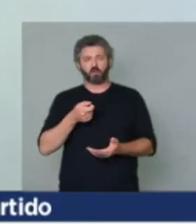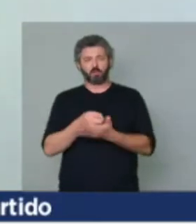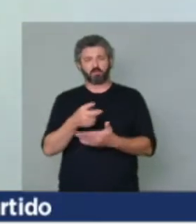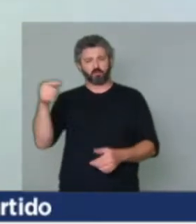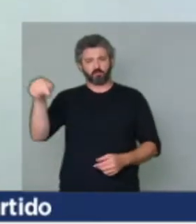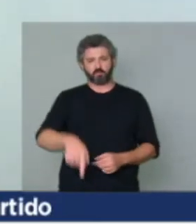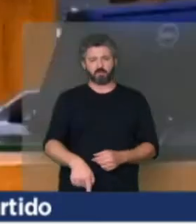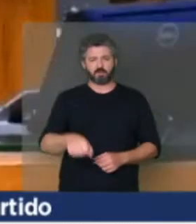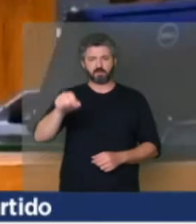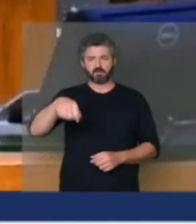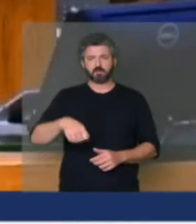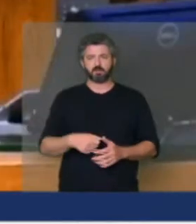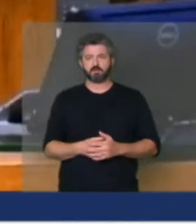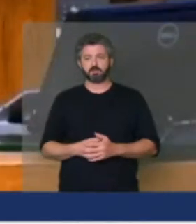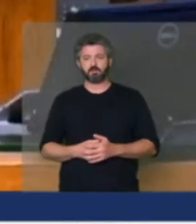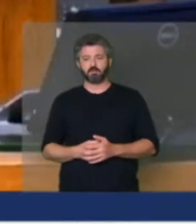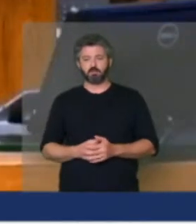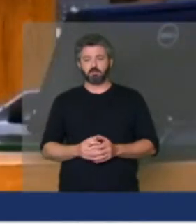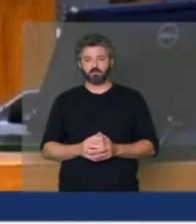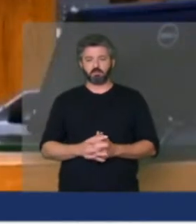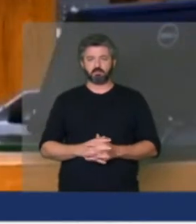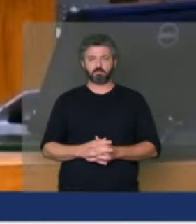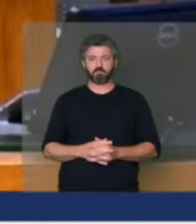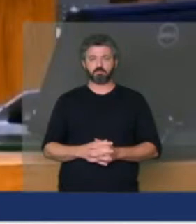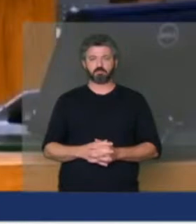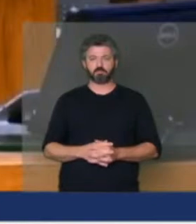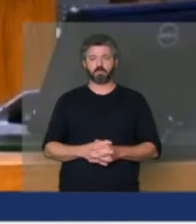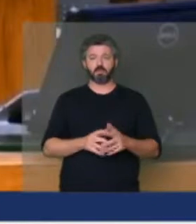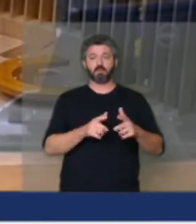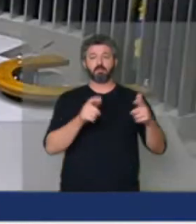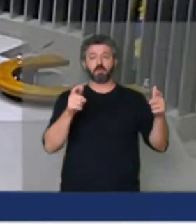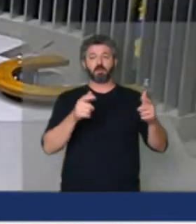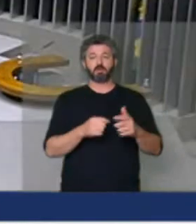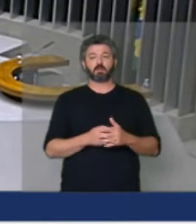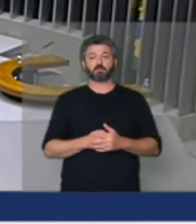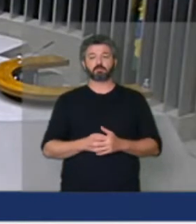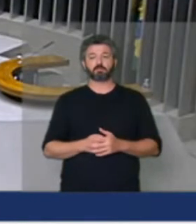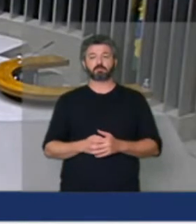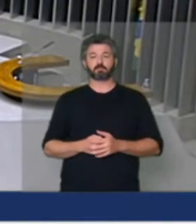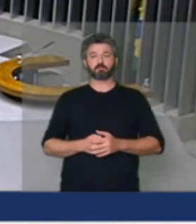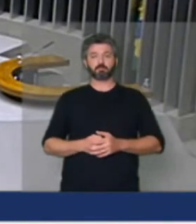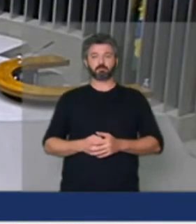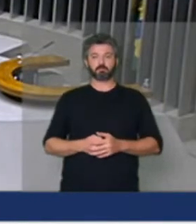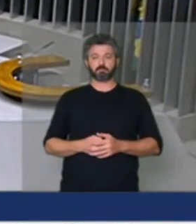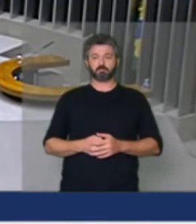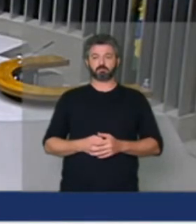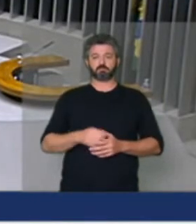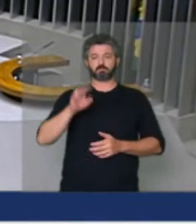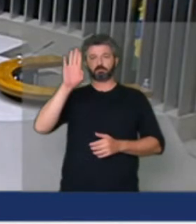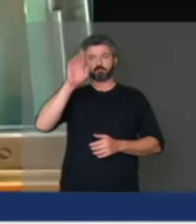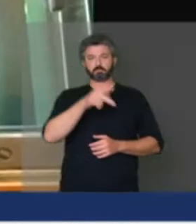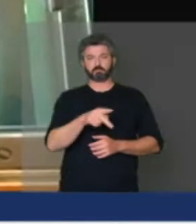NÃO. MAIORIA? -- [DEPUTADO]: PRESIDENTE... -- [PRESIDENTE]: POIS NÃO. -- [DEPUTADO]: PRESIDENTE O PR QUER MUDAR A ORIENTAÇÃO.